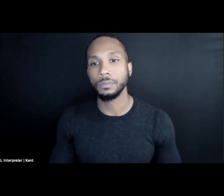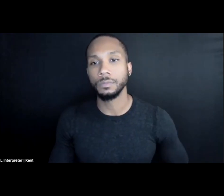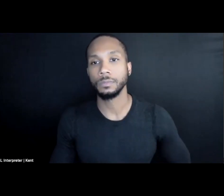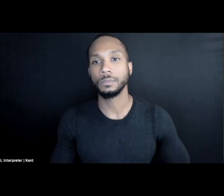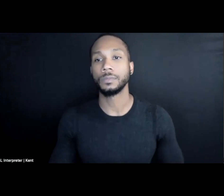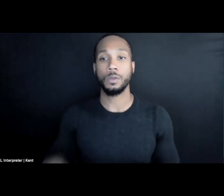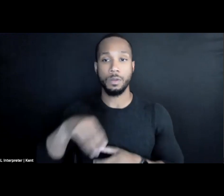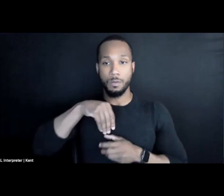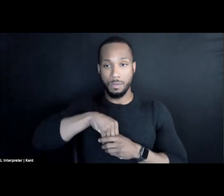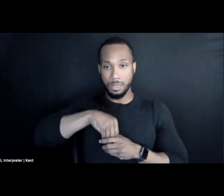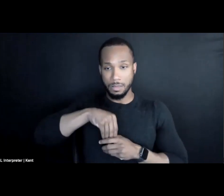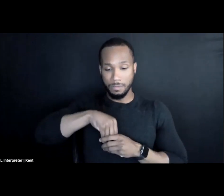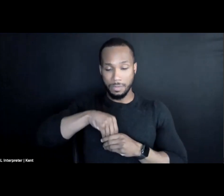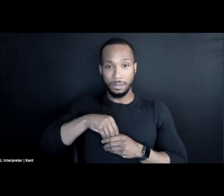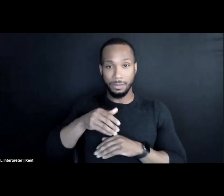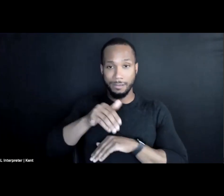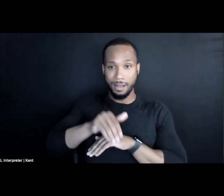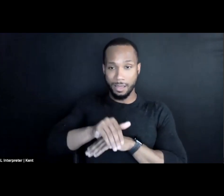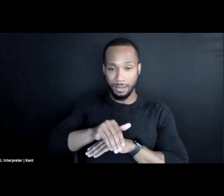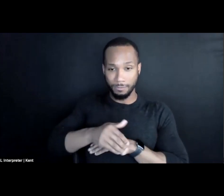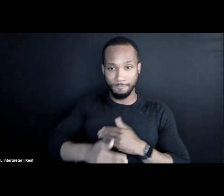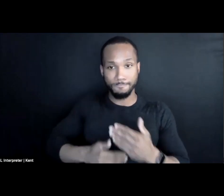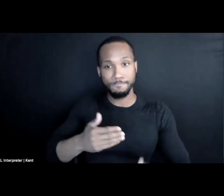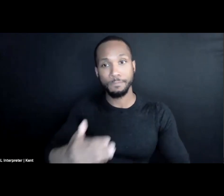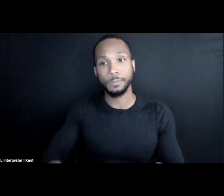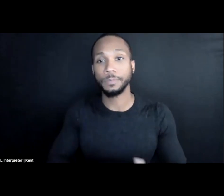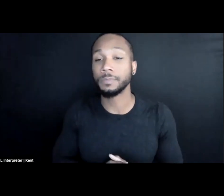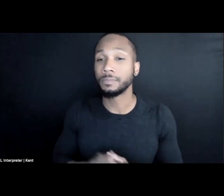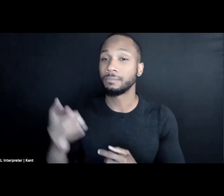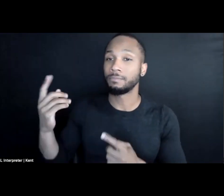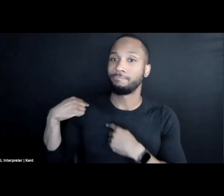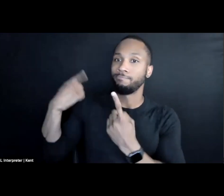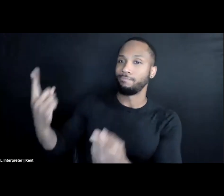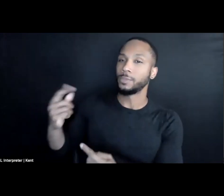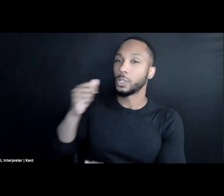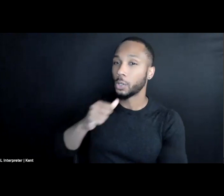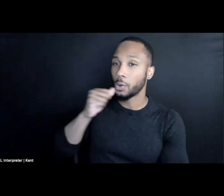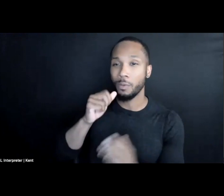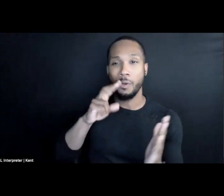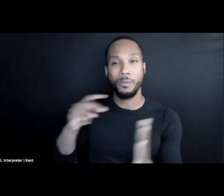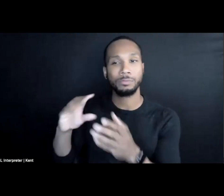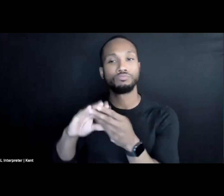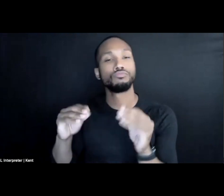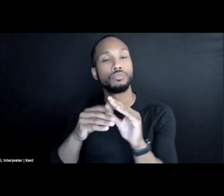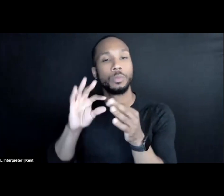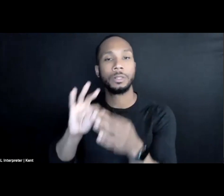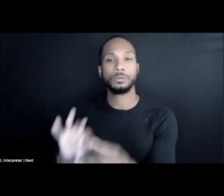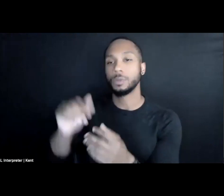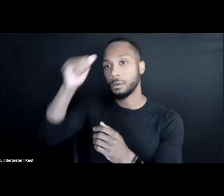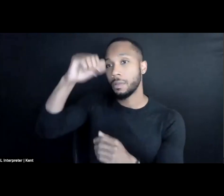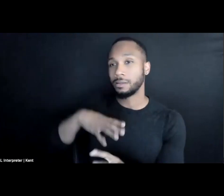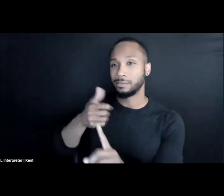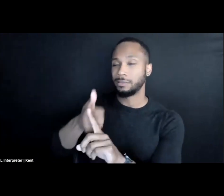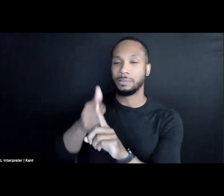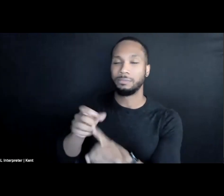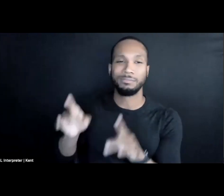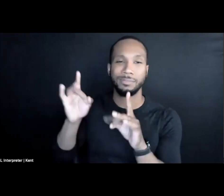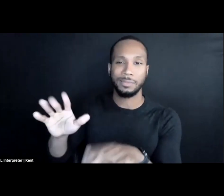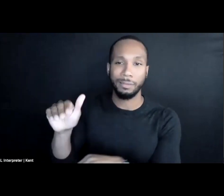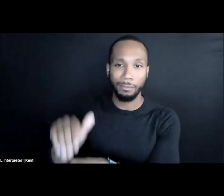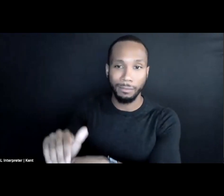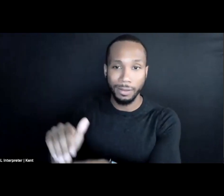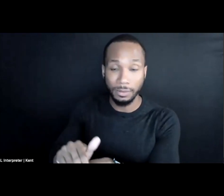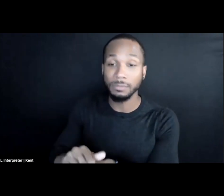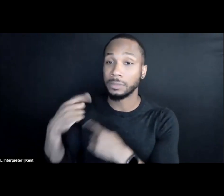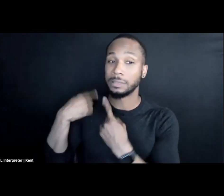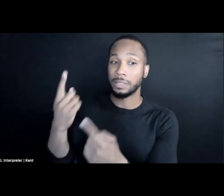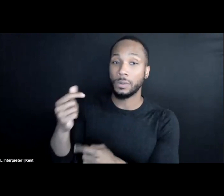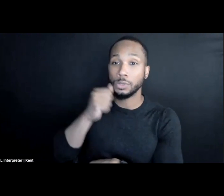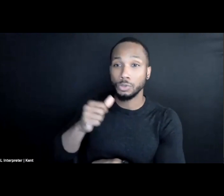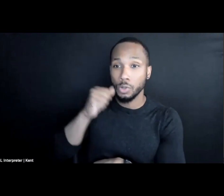De niña, leí un cuento sobre un señor al que no le gustaba la noche.